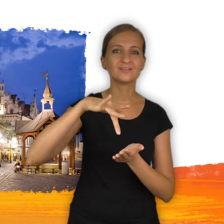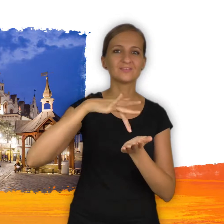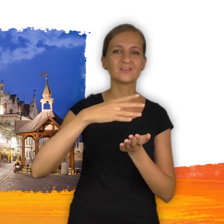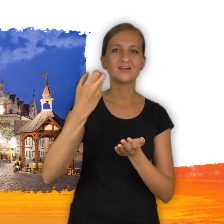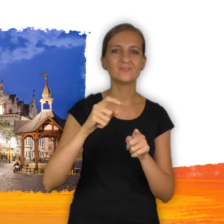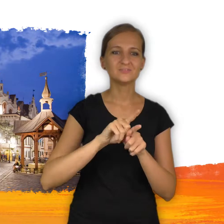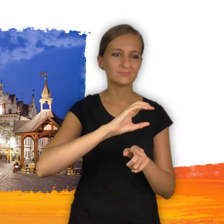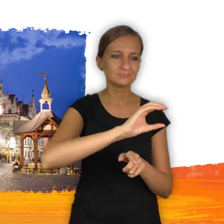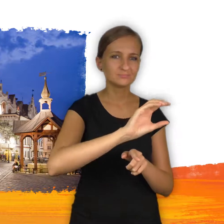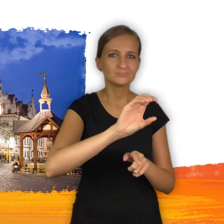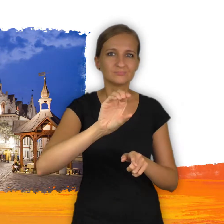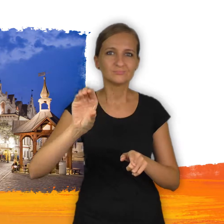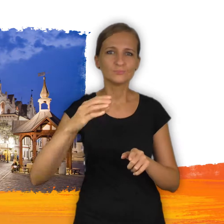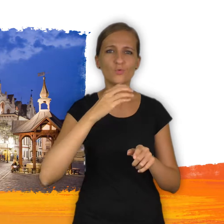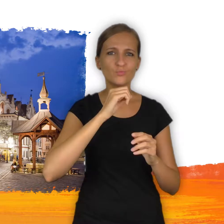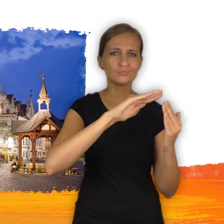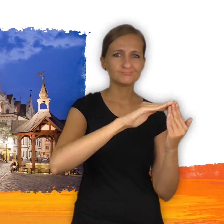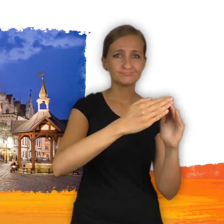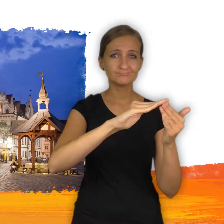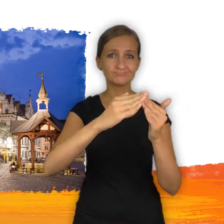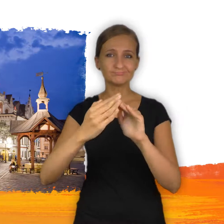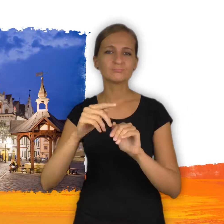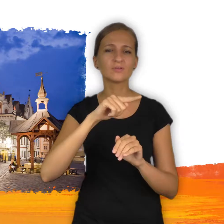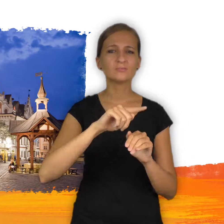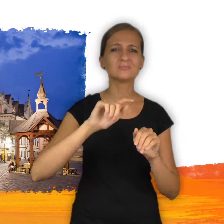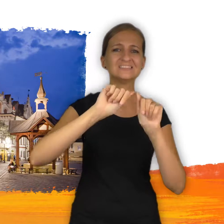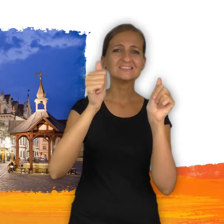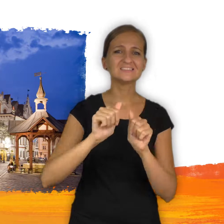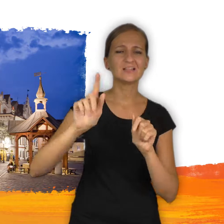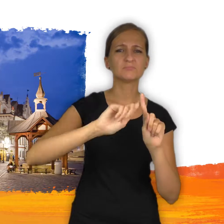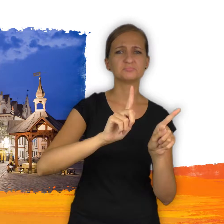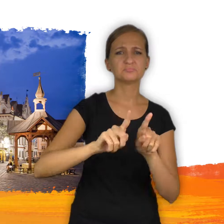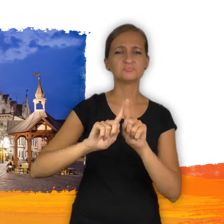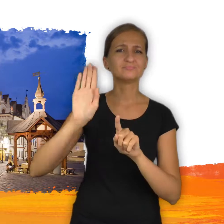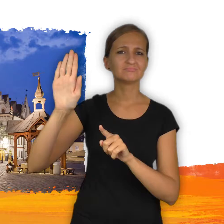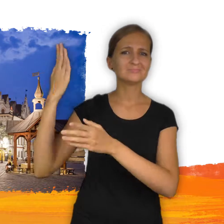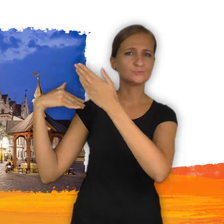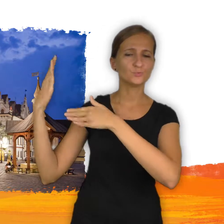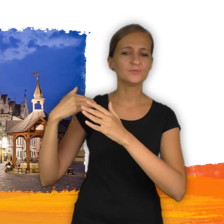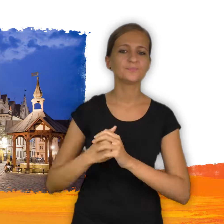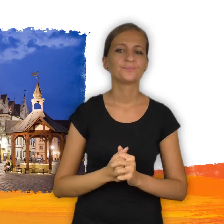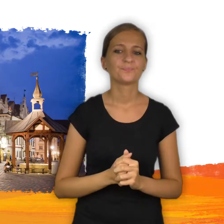Rynek otoczony jest zabytkowymi kamieniczkami z różnych okresów historycznych.